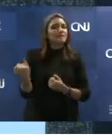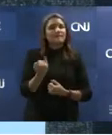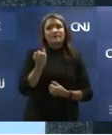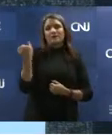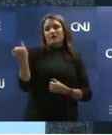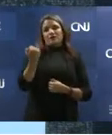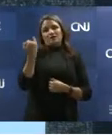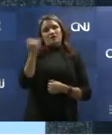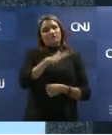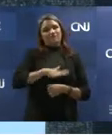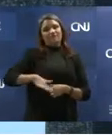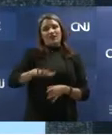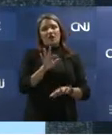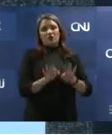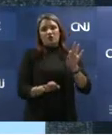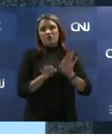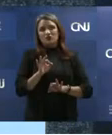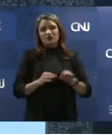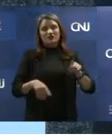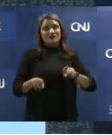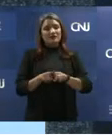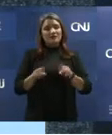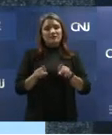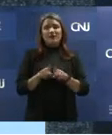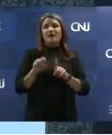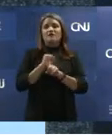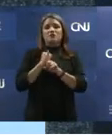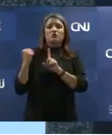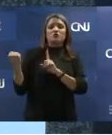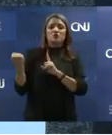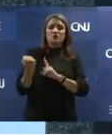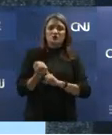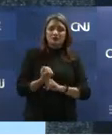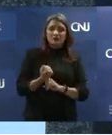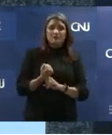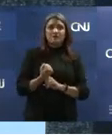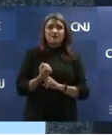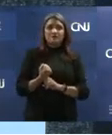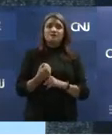e de uma significação social que as formas que o regulamento são de ordem pública.